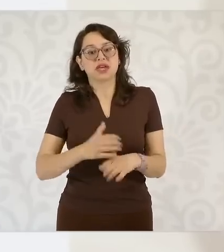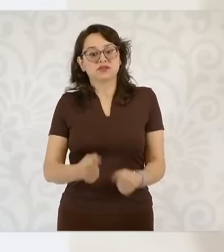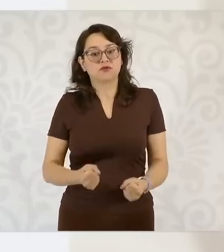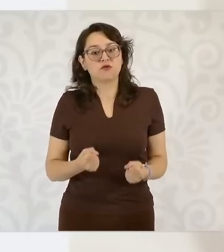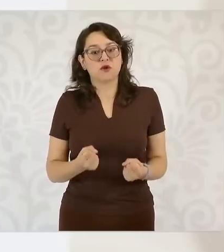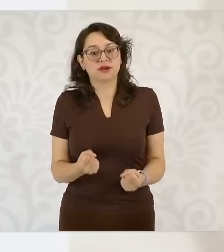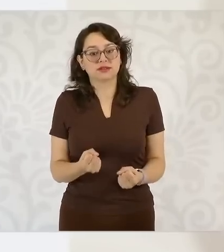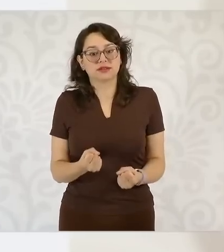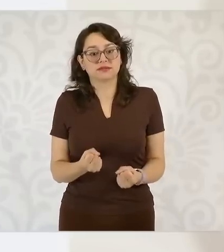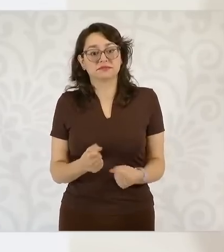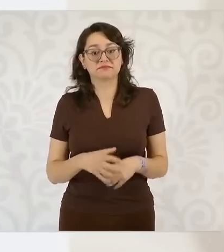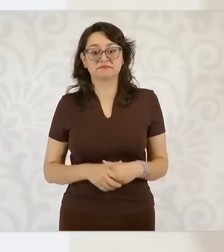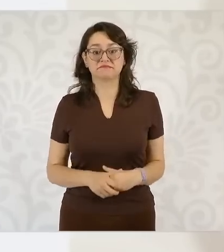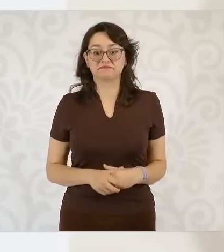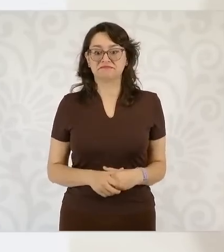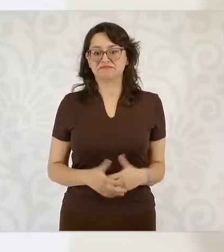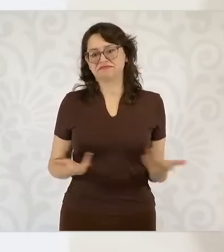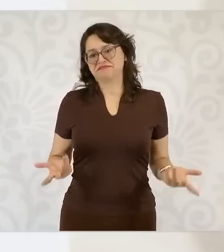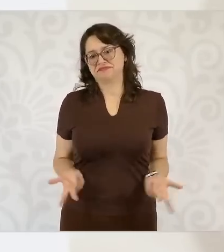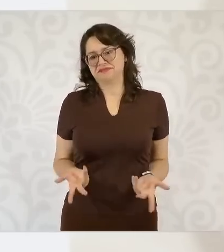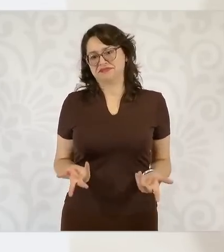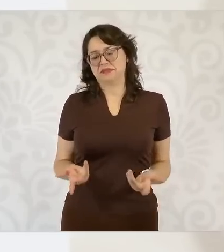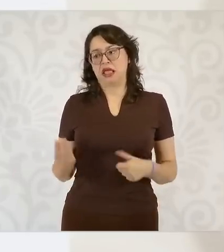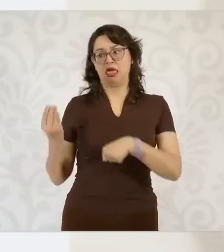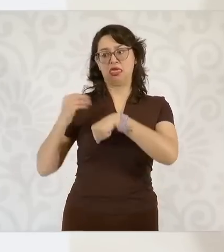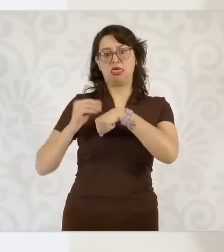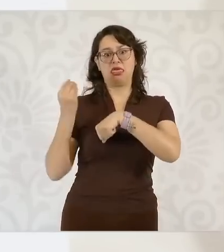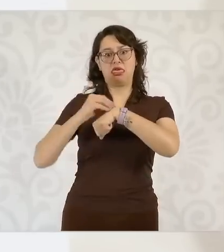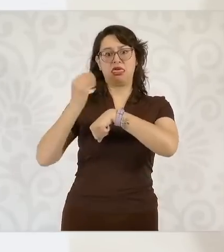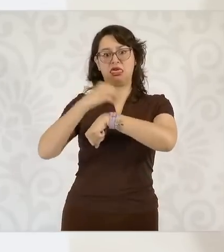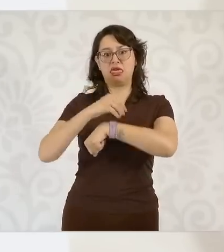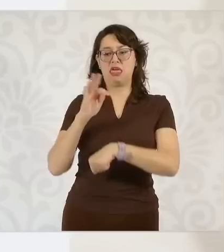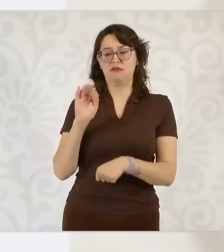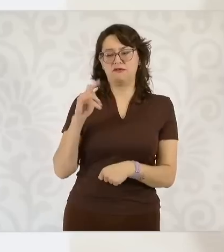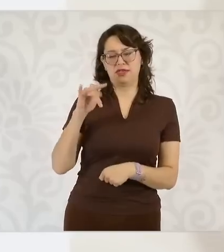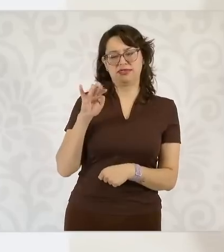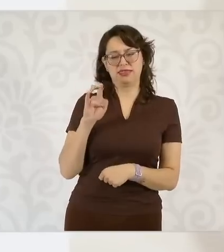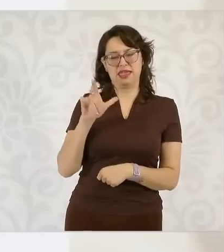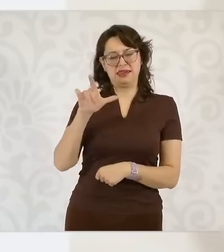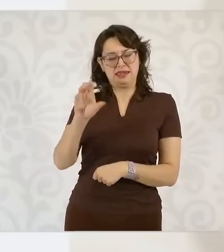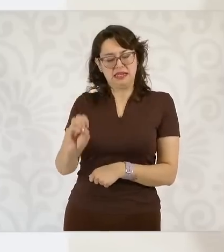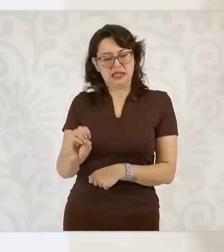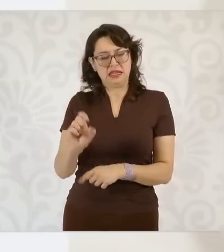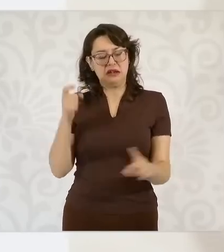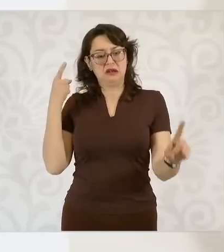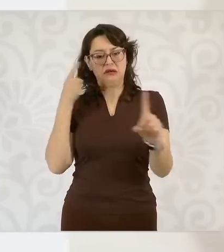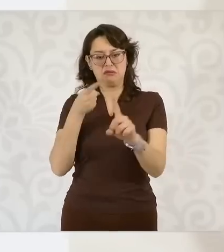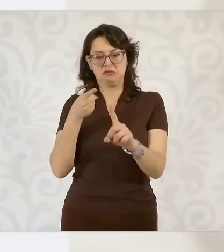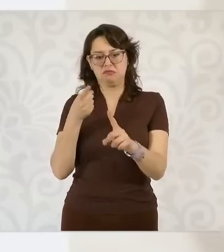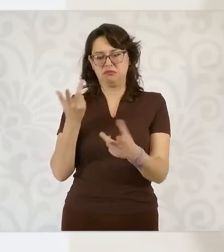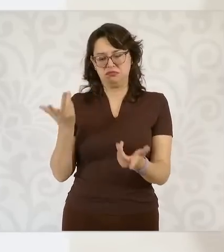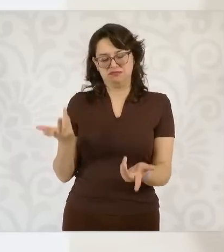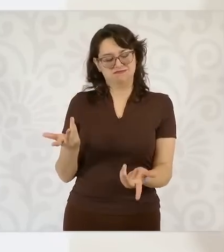el asunto del fentanilo como el argumento para poner el 25% del impuesto Pues tampoco